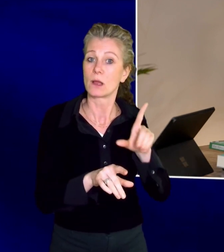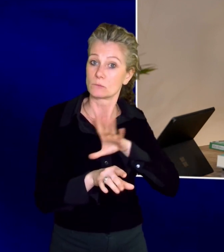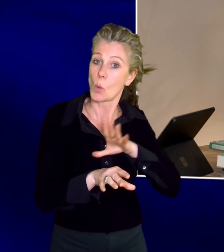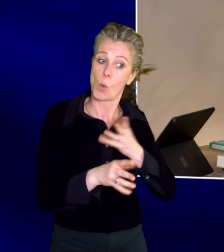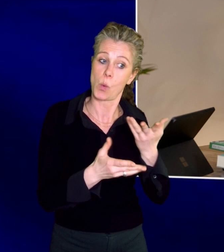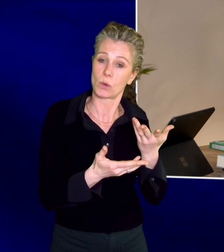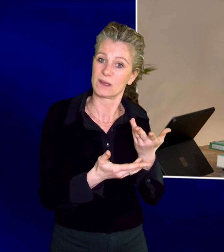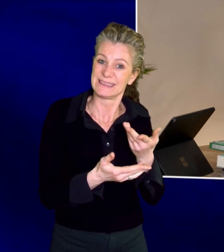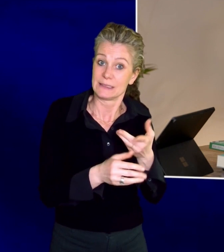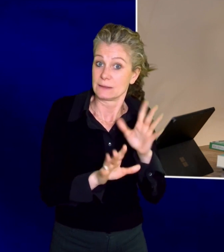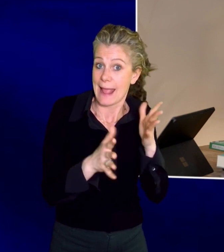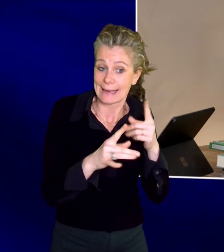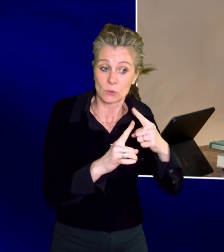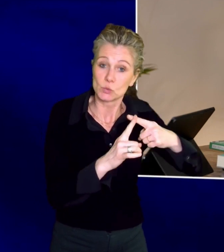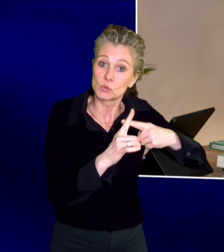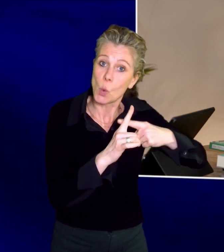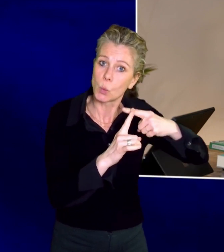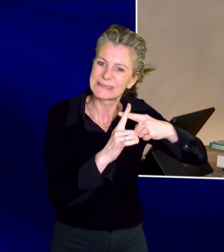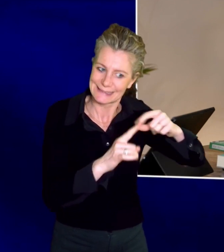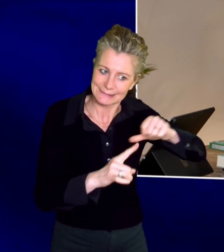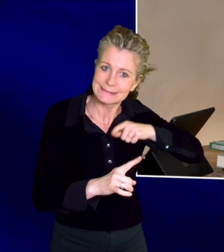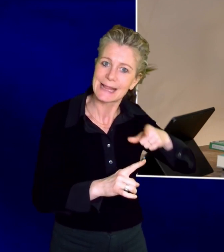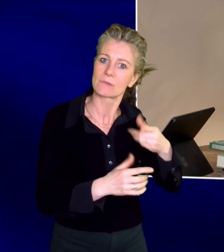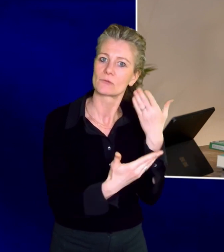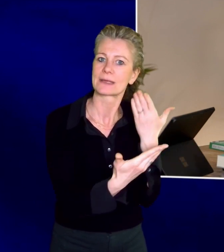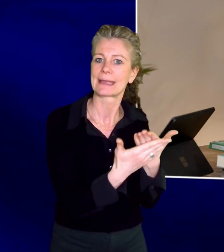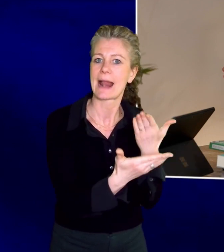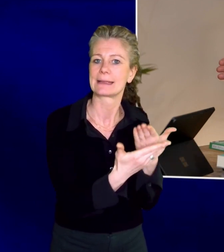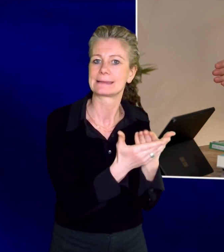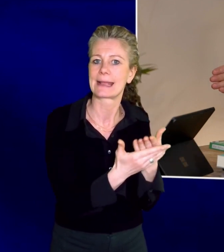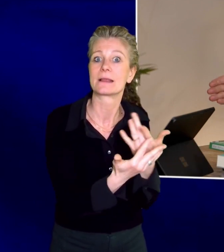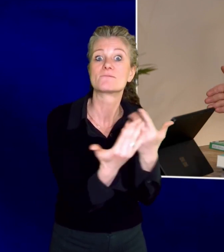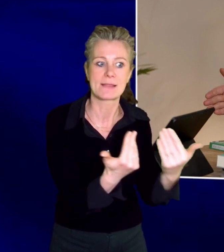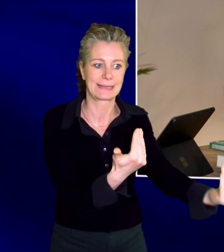Want het doseert een realiteit volgens je draagkracht.